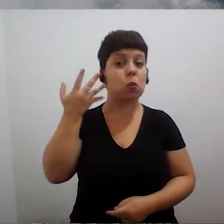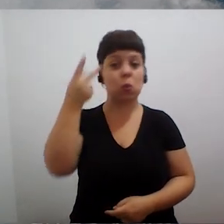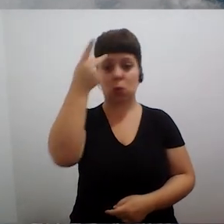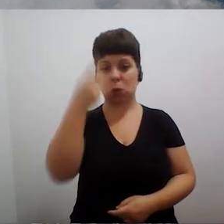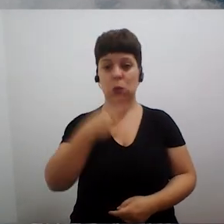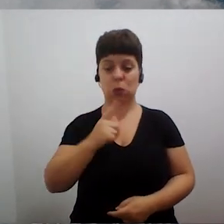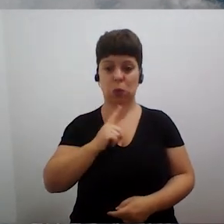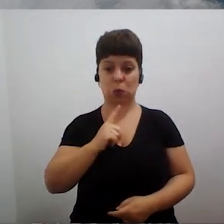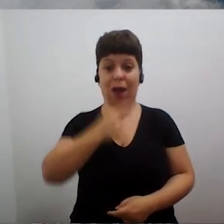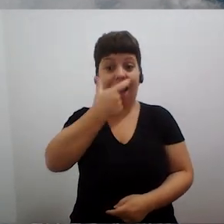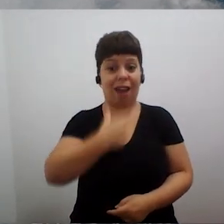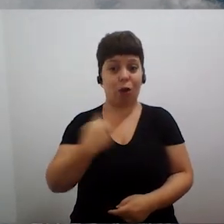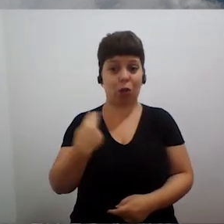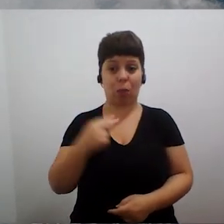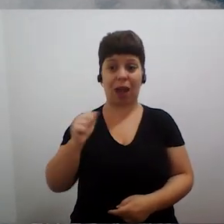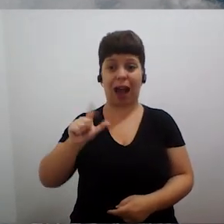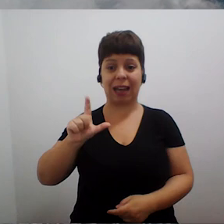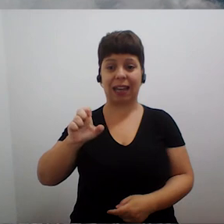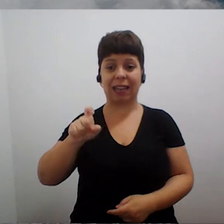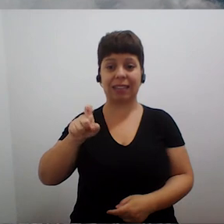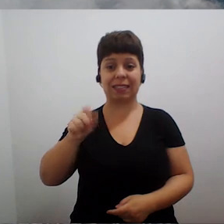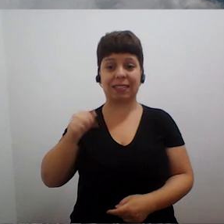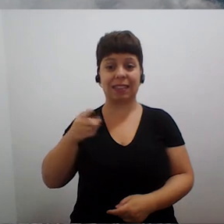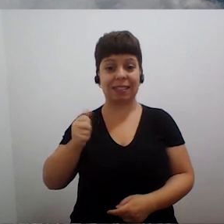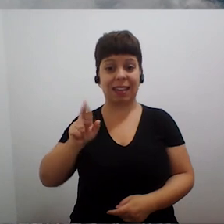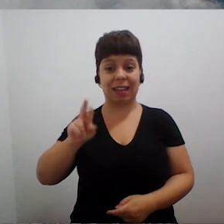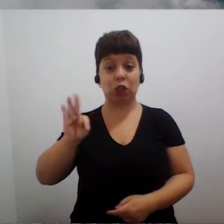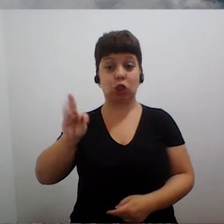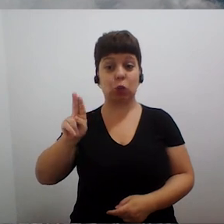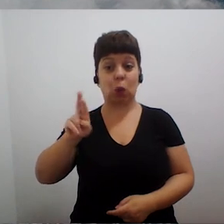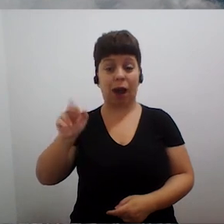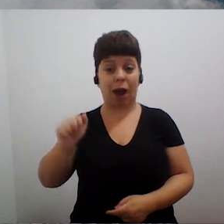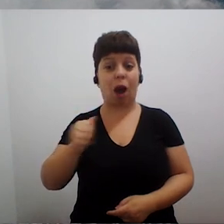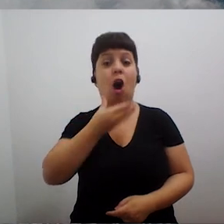Eu sou Alexander Turra, sou homem branco de cabelo preto,